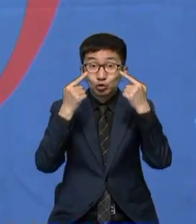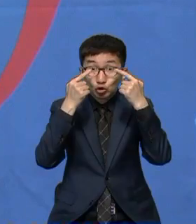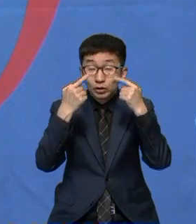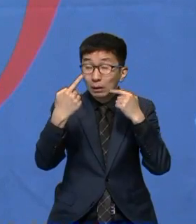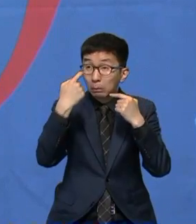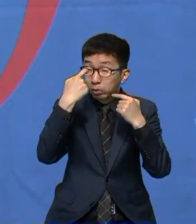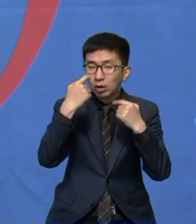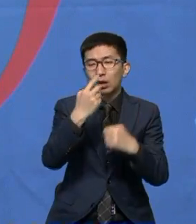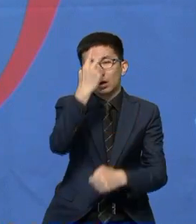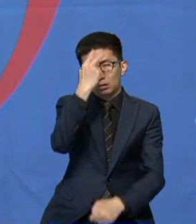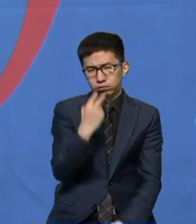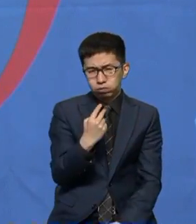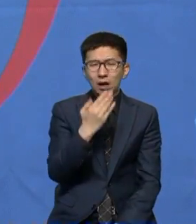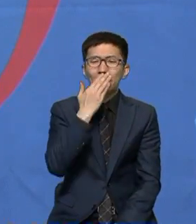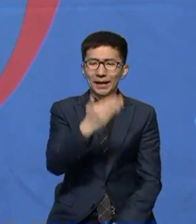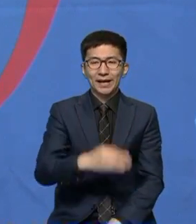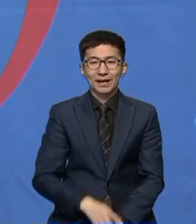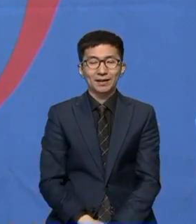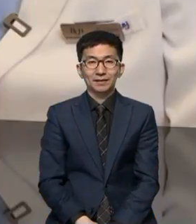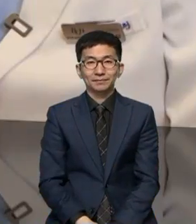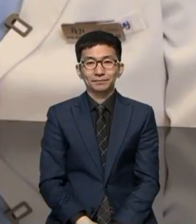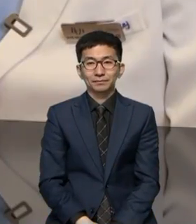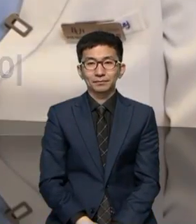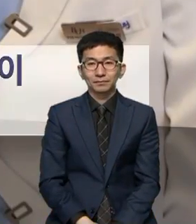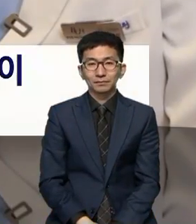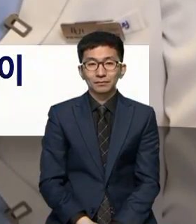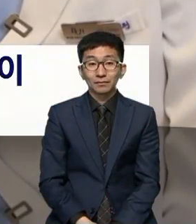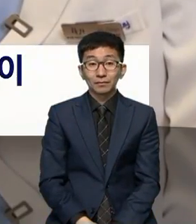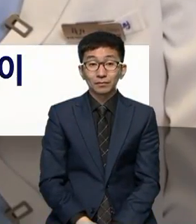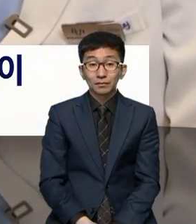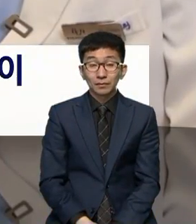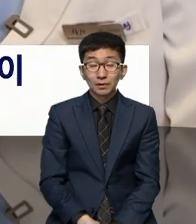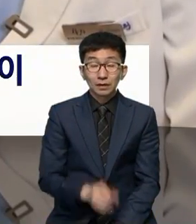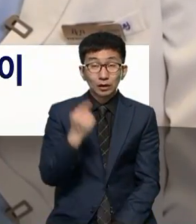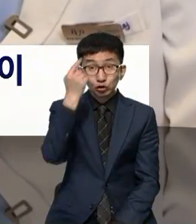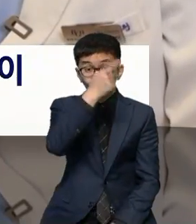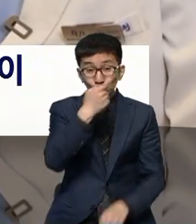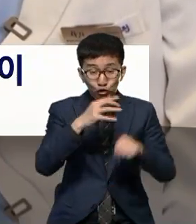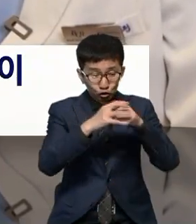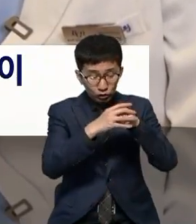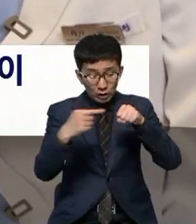손상을 일으킬 수 있습니다.